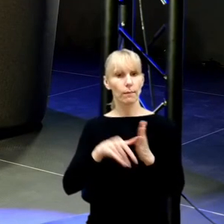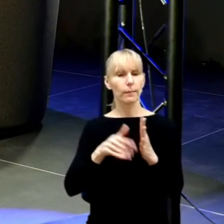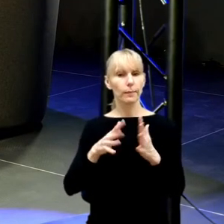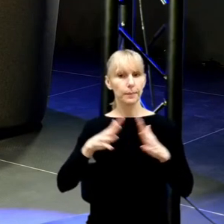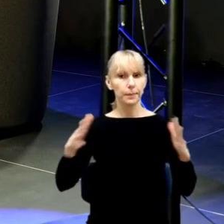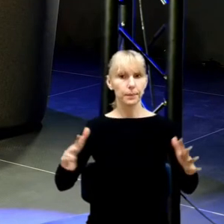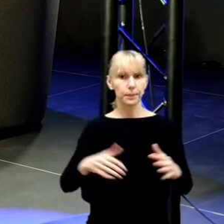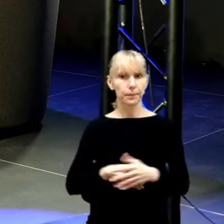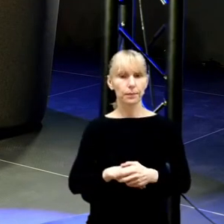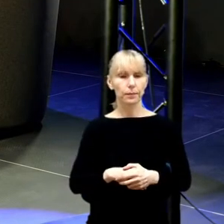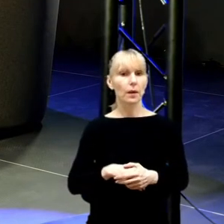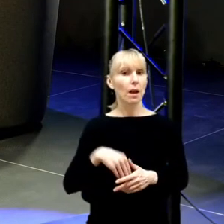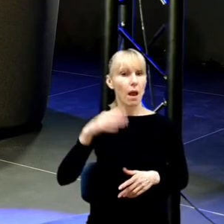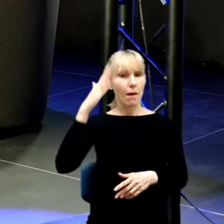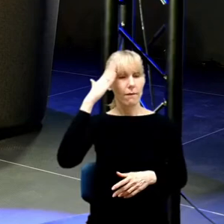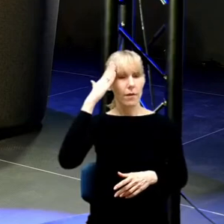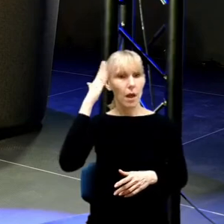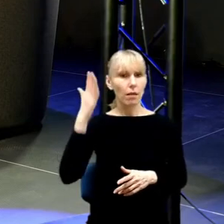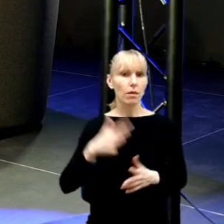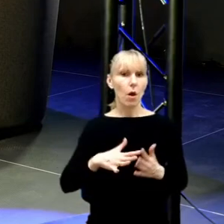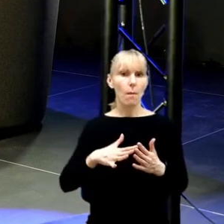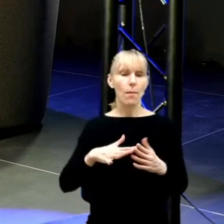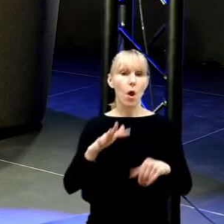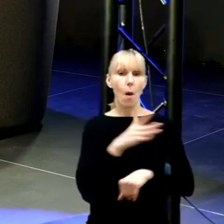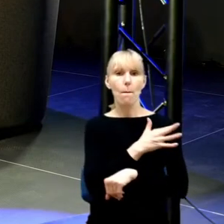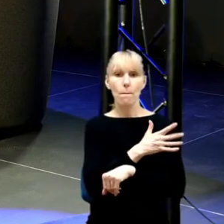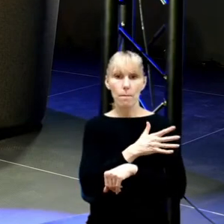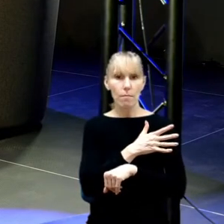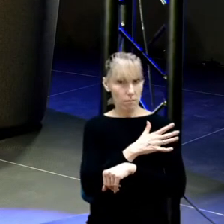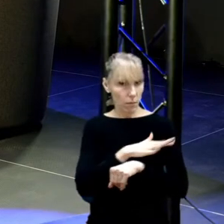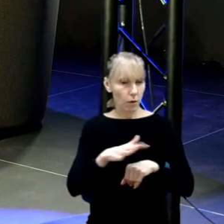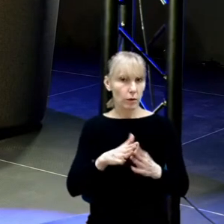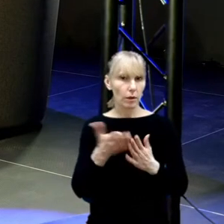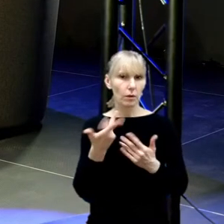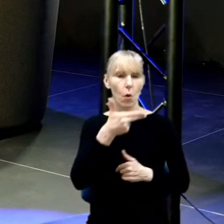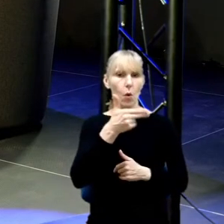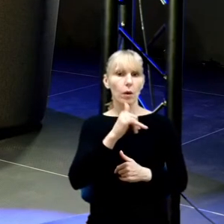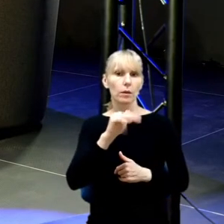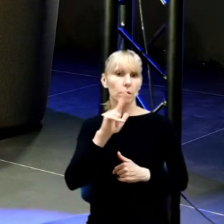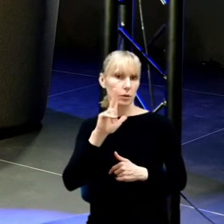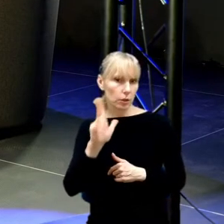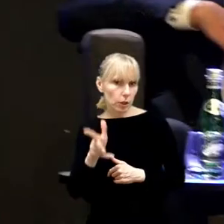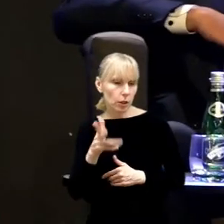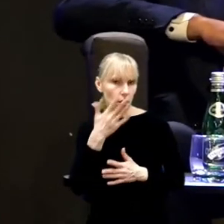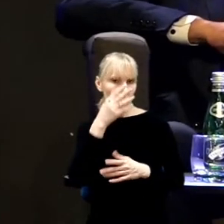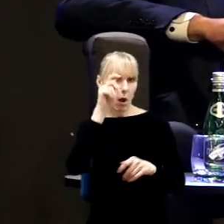nawet była kontrola Najwyższej Izby Kontroli, że prawda, no liczba tych mieszkań, które obiecywał rząd nie była, aż tak duża.